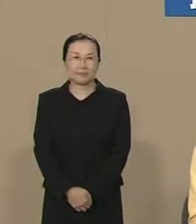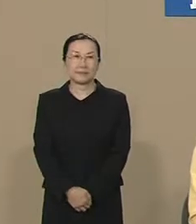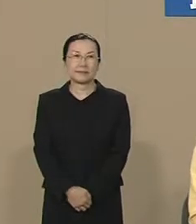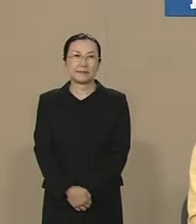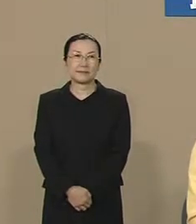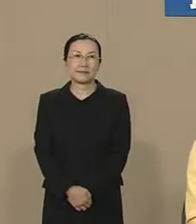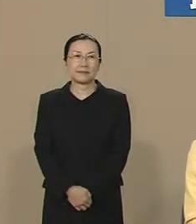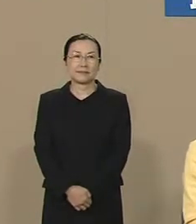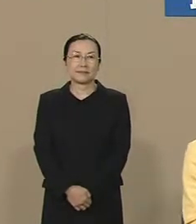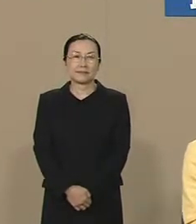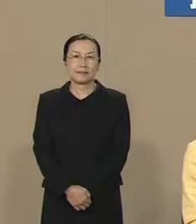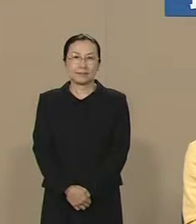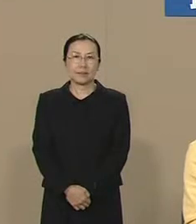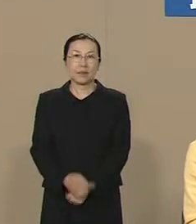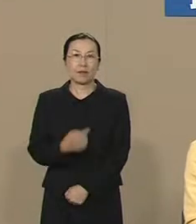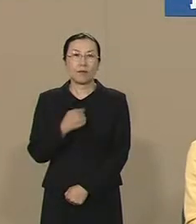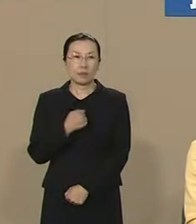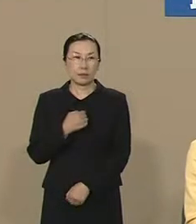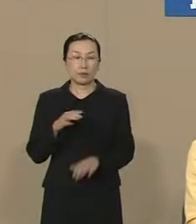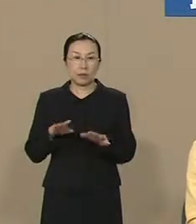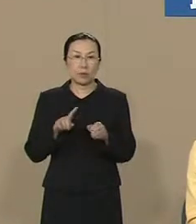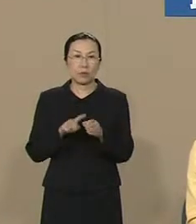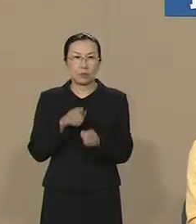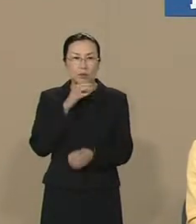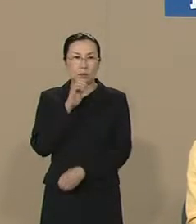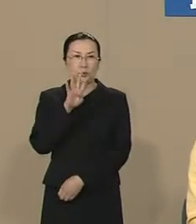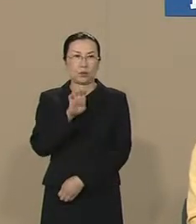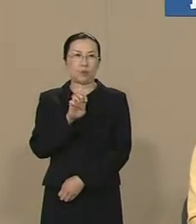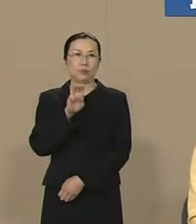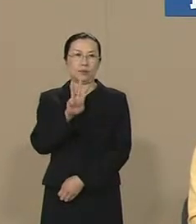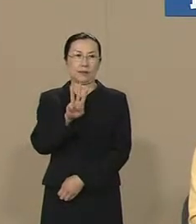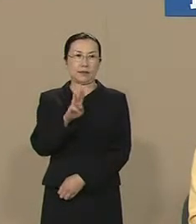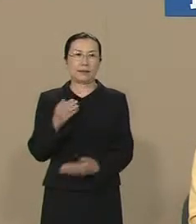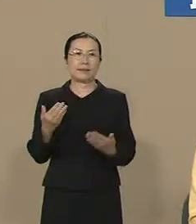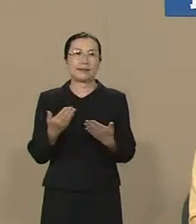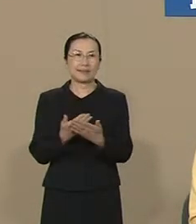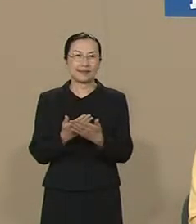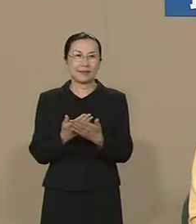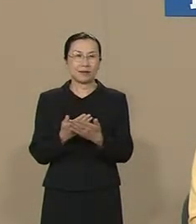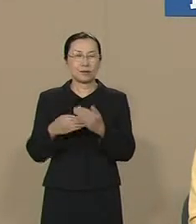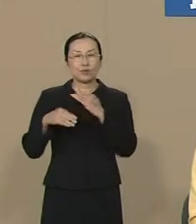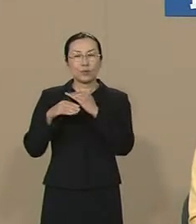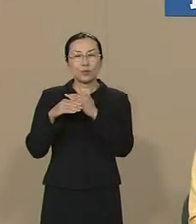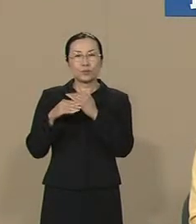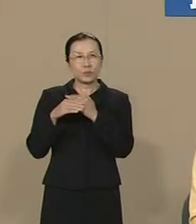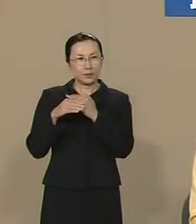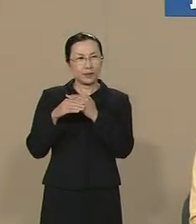私は､ 今年４３歳になったんですが､ 同級生や同じ世代の女性から